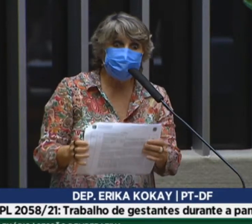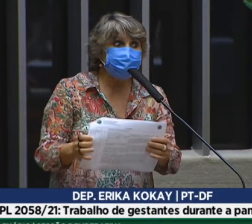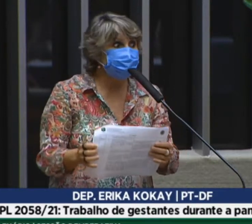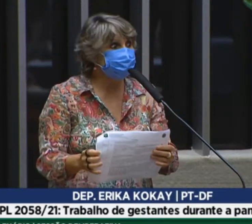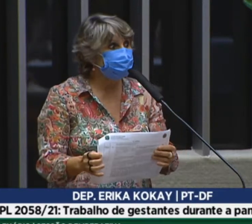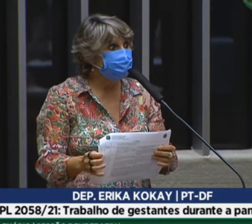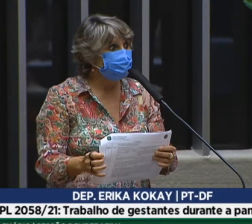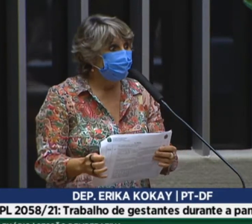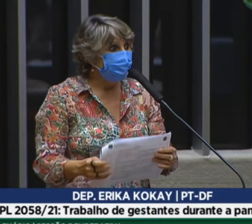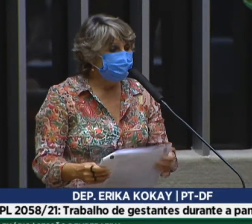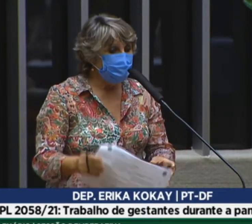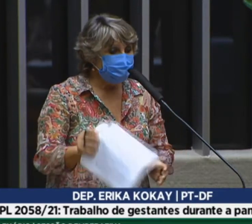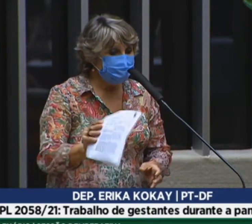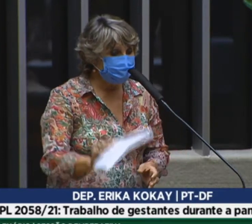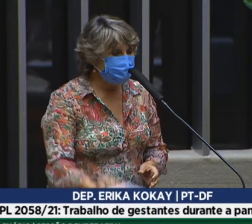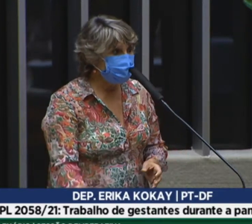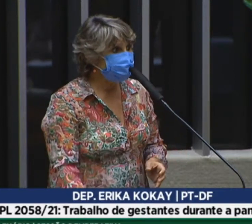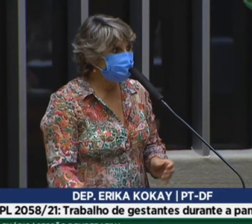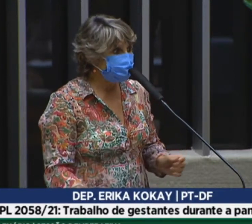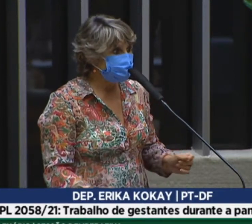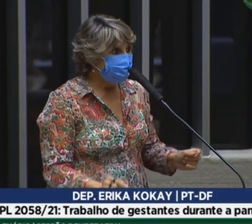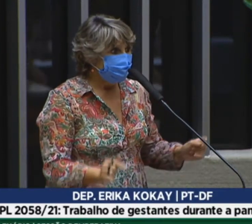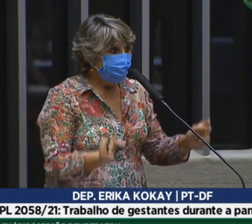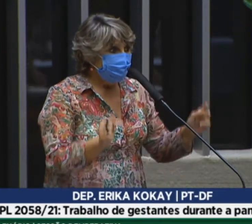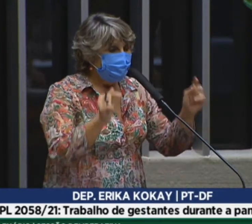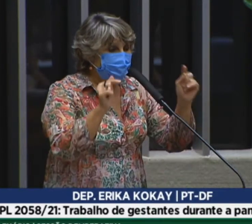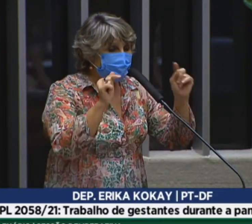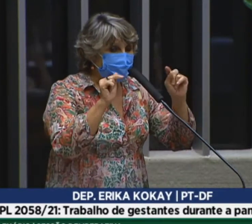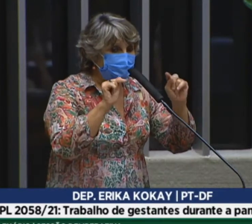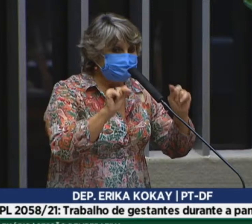SER A EXCEÇÃO. A NORMA DEVERIA SER AS GRÁVIDAS SEREM AFASTADAS E O GOVERNO FAZER